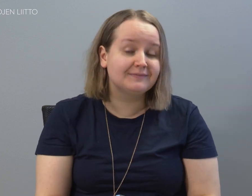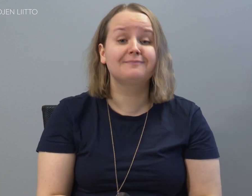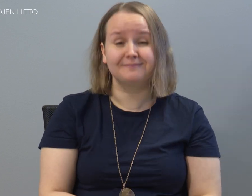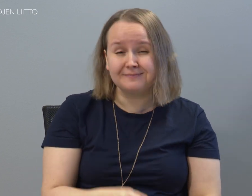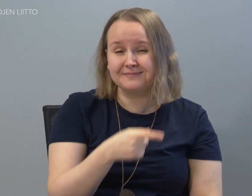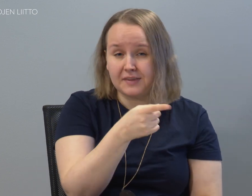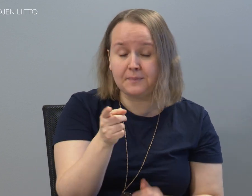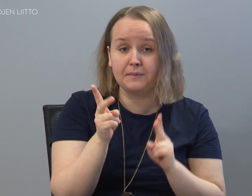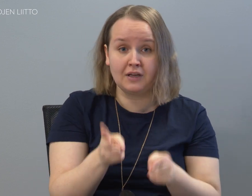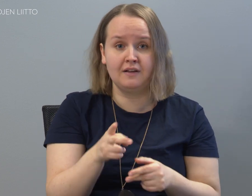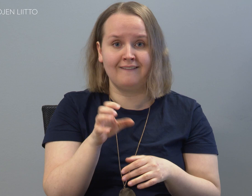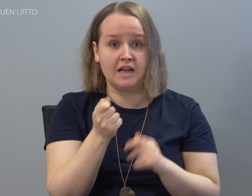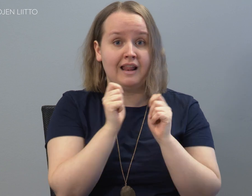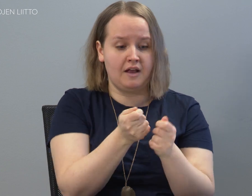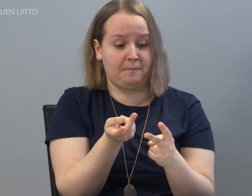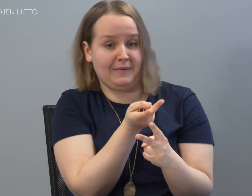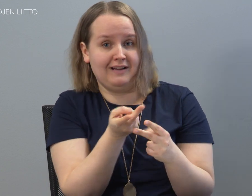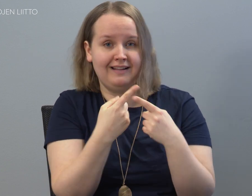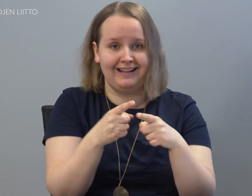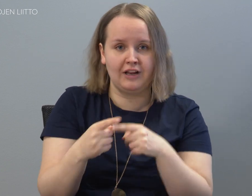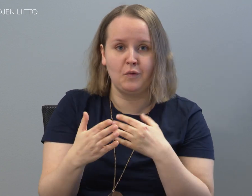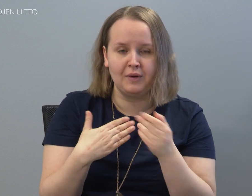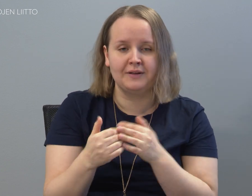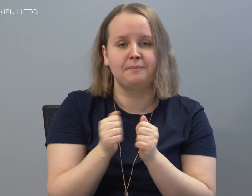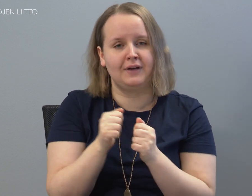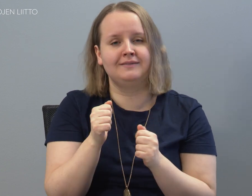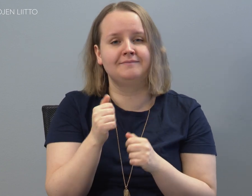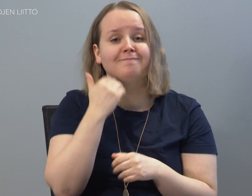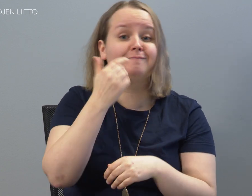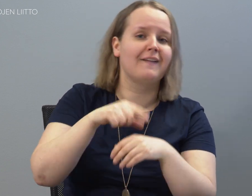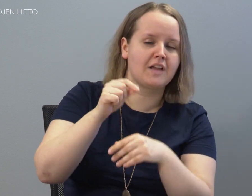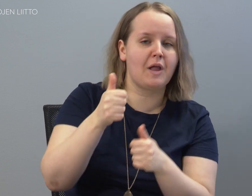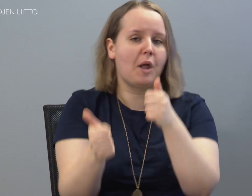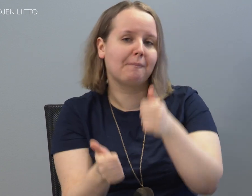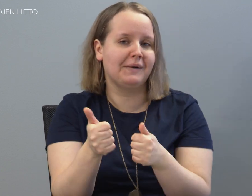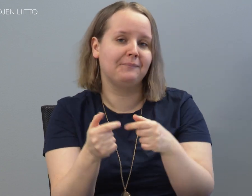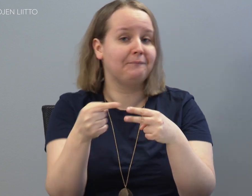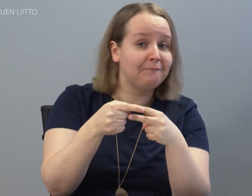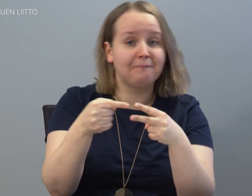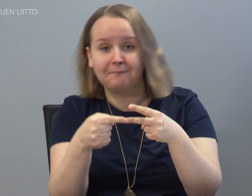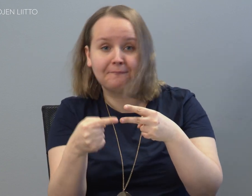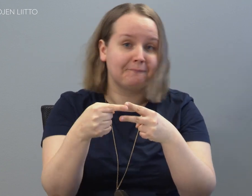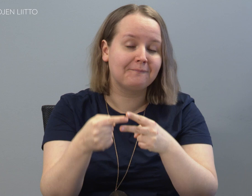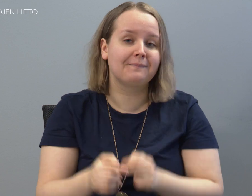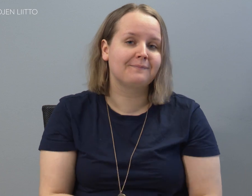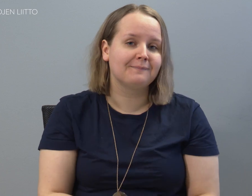Voit hakea molempaa tehtävää, mutta tulla valituksi vain yhteen.